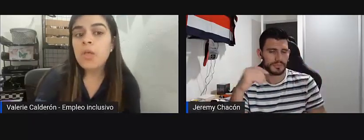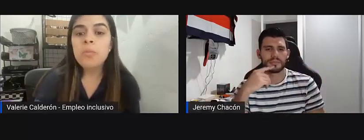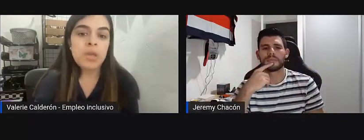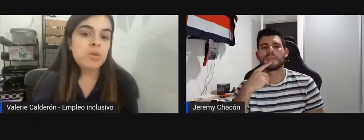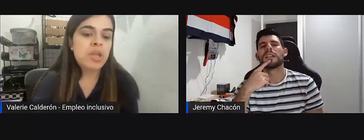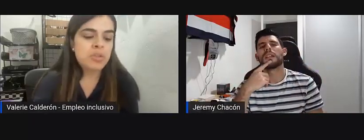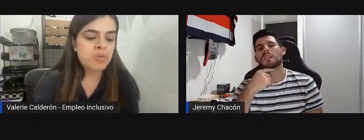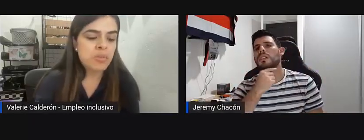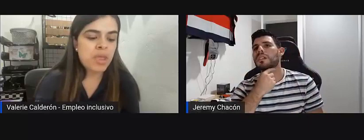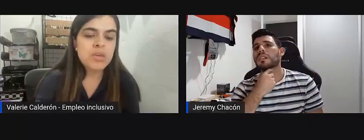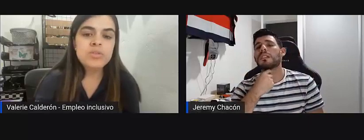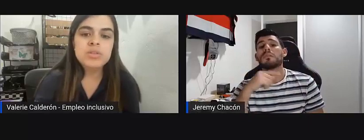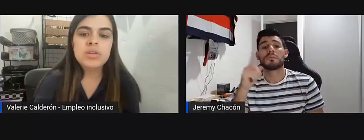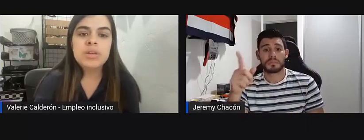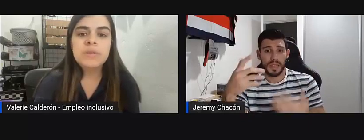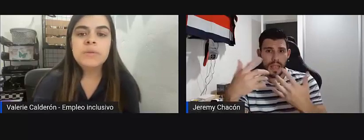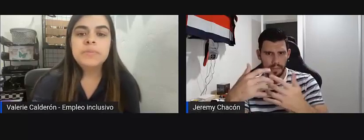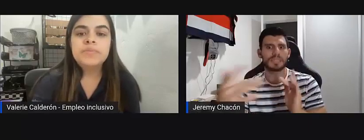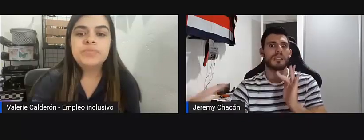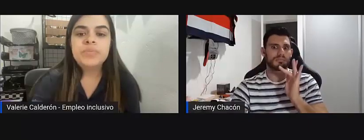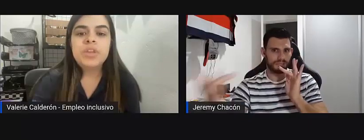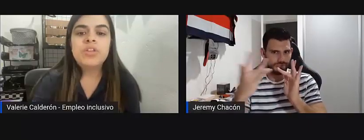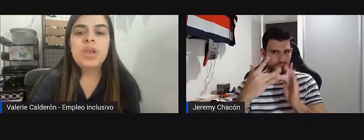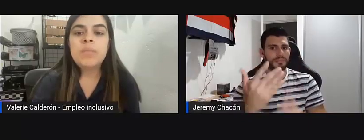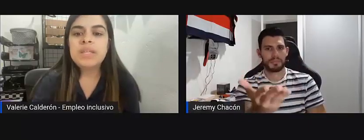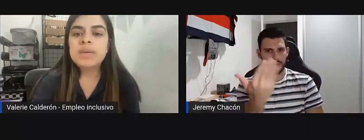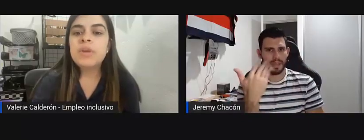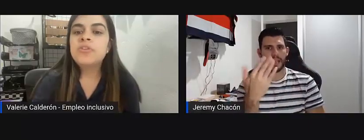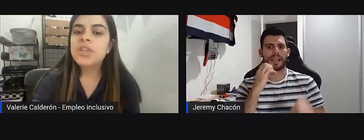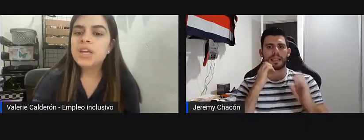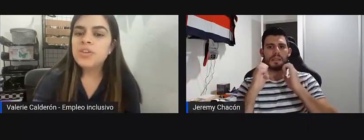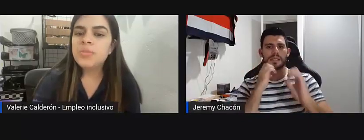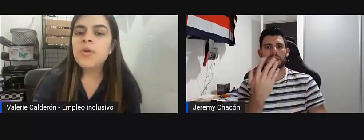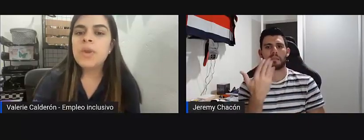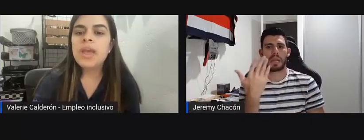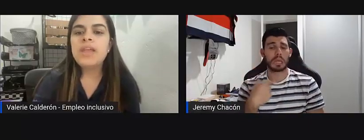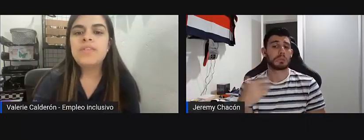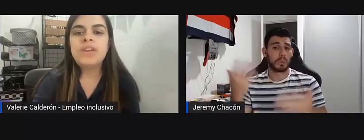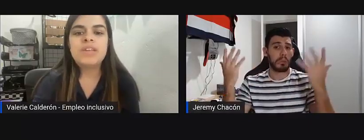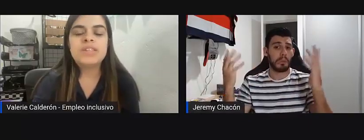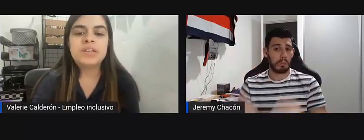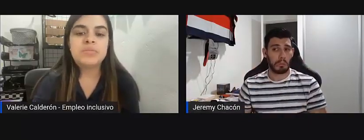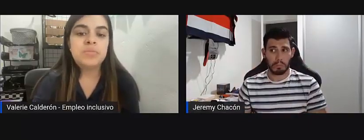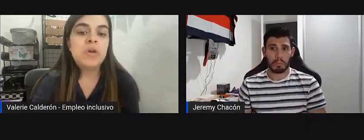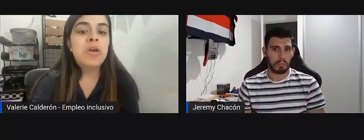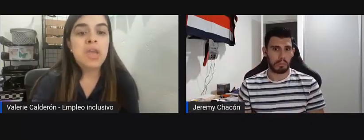puedo Pero hay otros medios entonces la empresa me contacto y mi hijo venga la entrevista okay